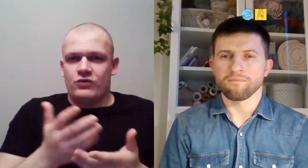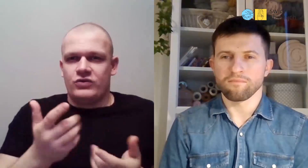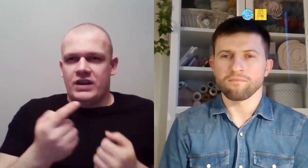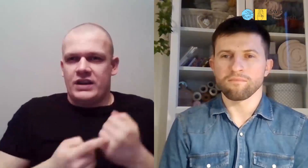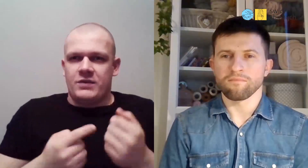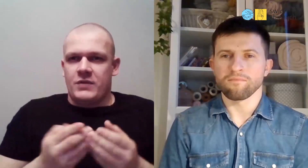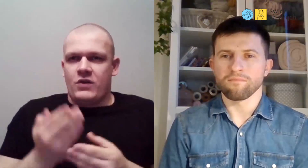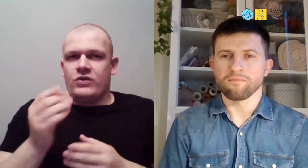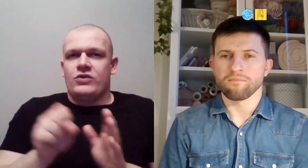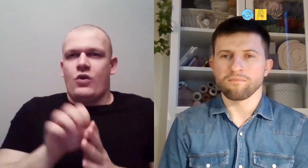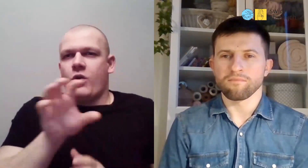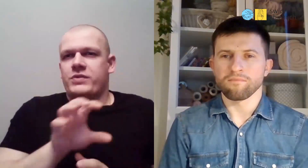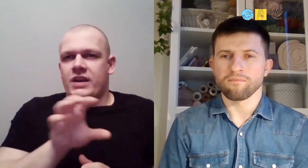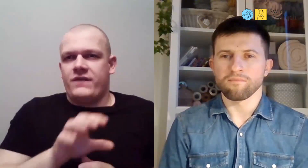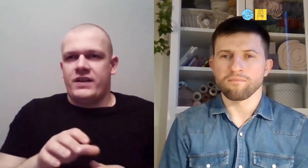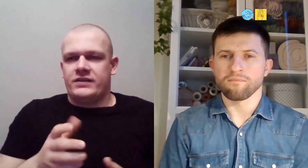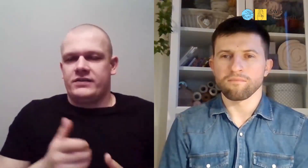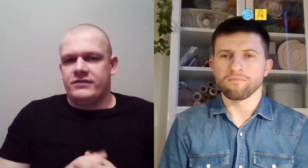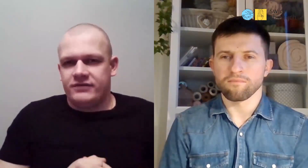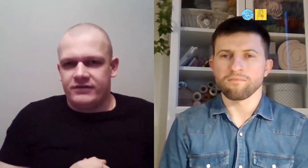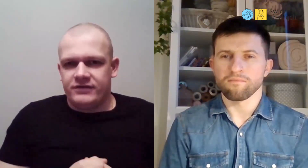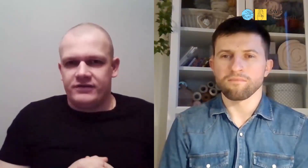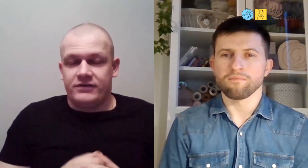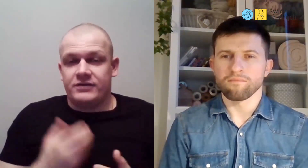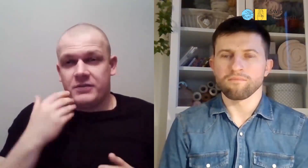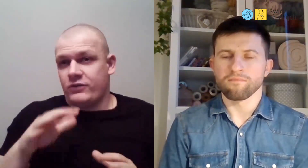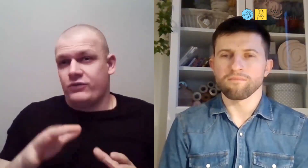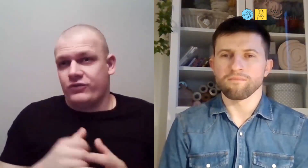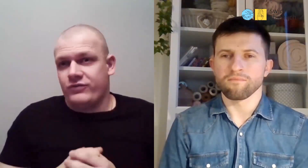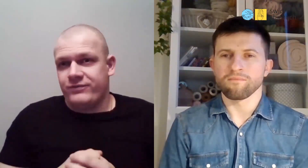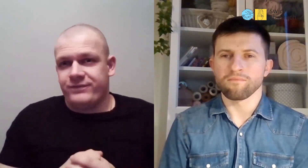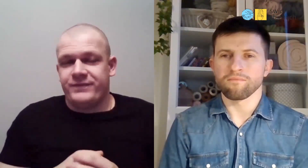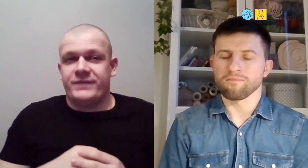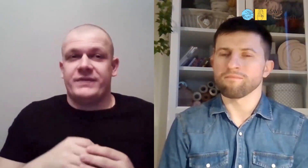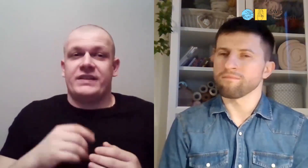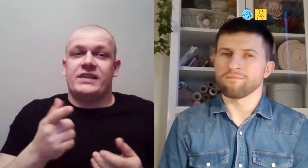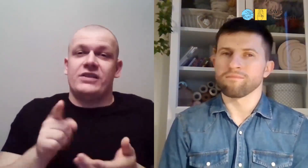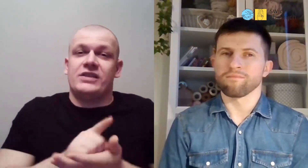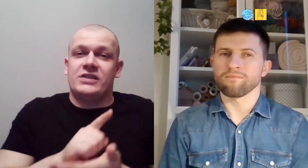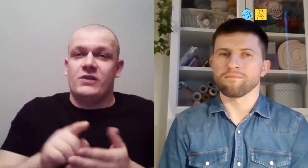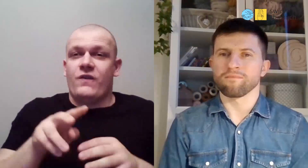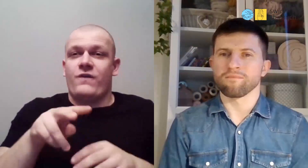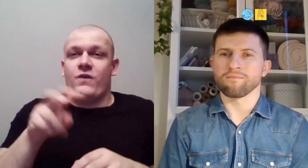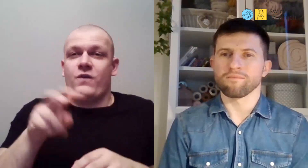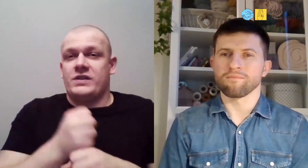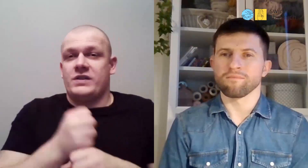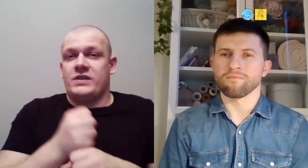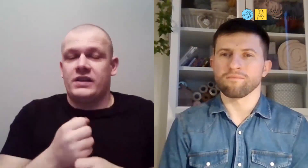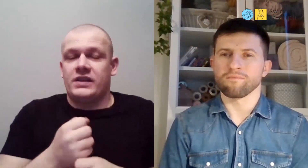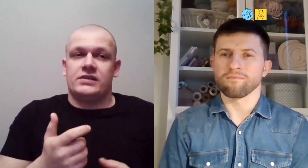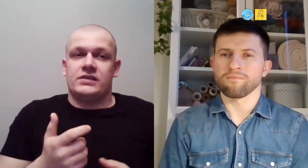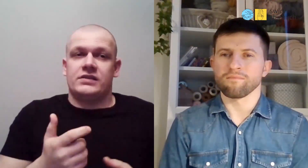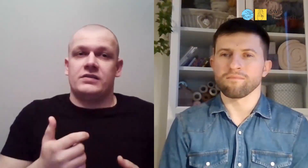W ten sposób liczba objętych kwarantanną wzrasta szybko. Jest ryzyko.